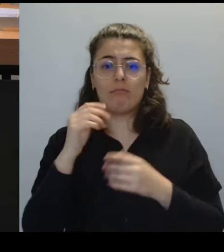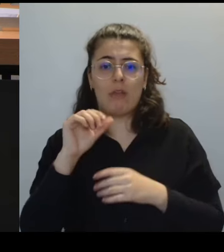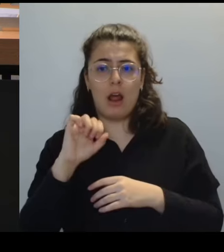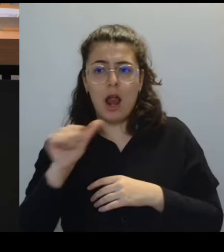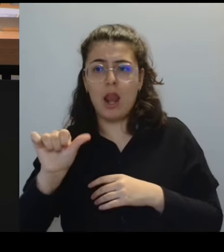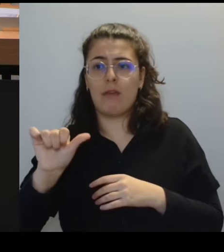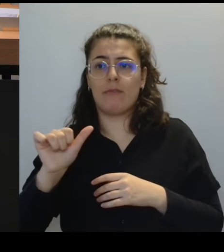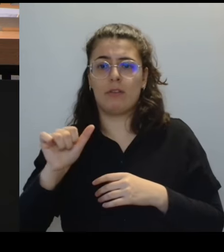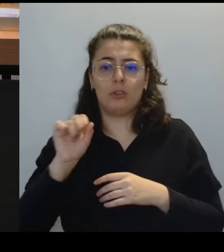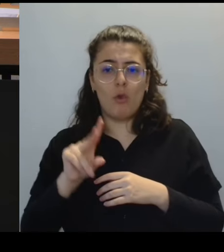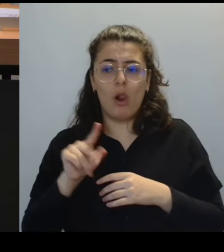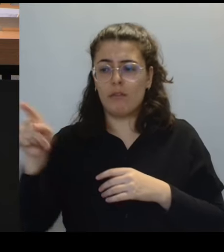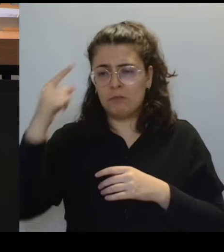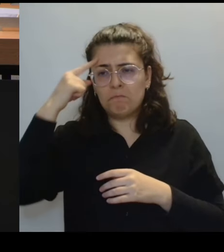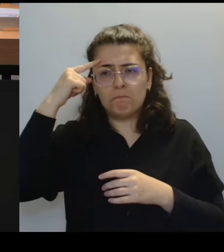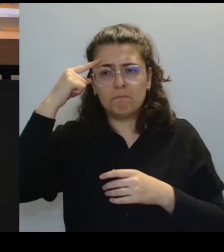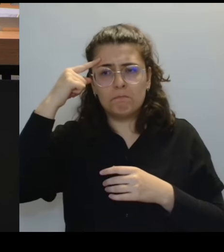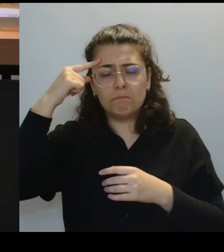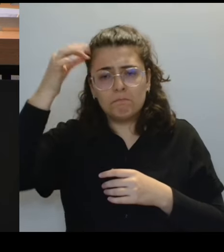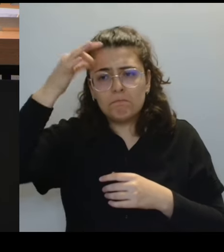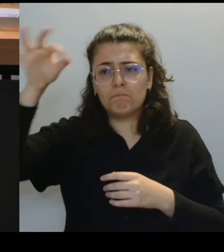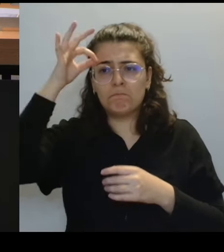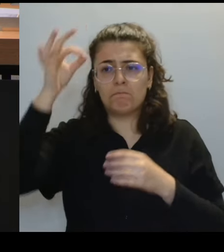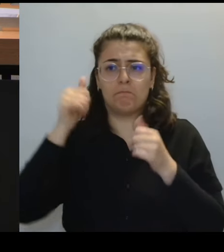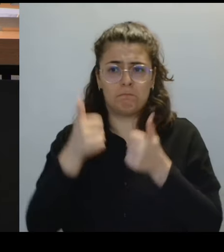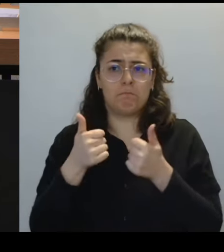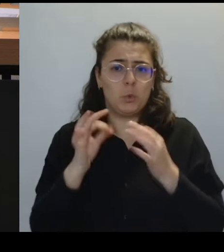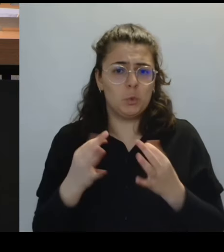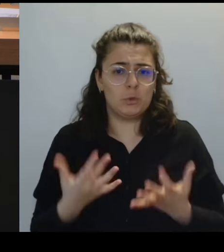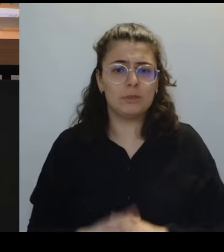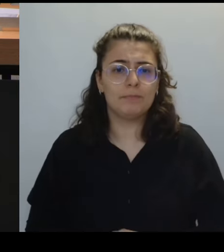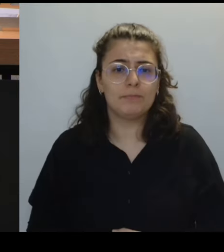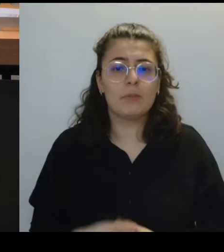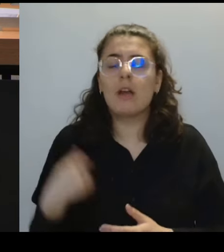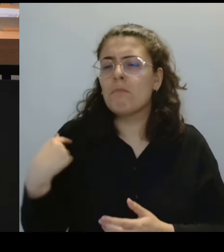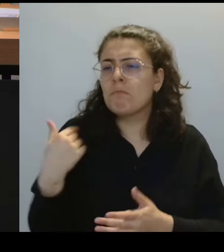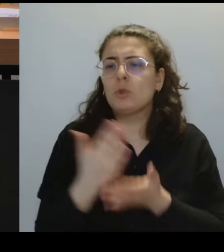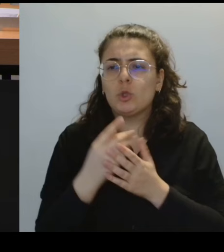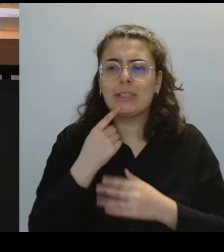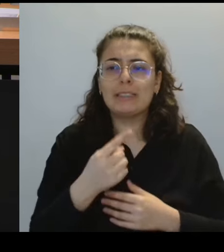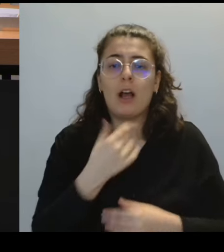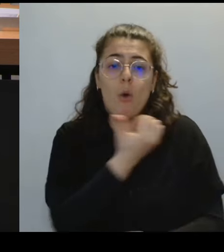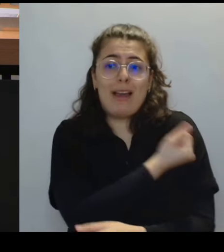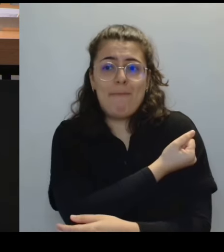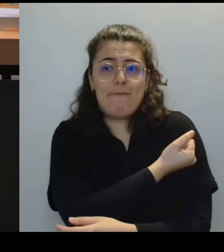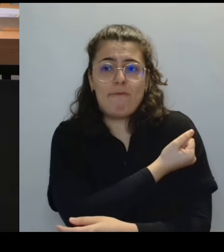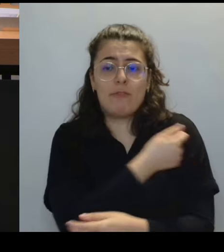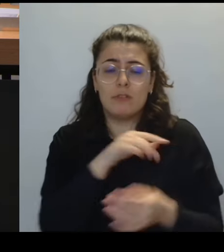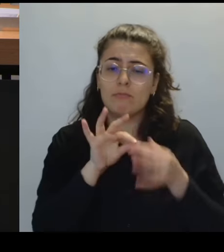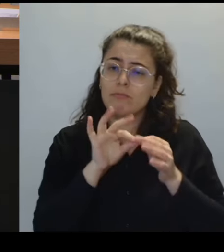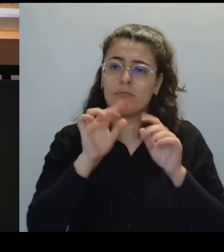Und nicht zuletzt geht es darum, das wurde schon gesagt, auch um den Impfstatus. Die HPV Raten sind niedrig bei uns. Wir haben etwa die Hälfte nur der Kinder und